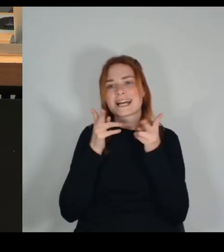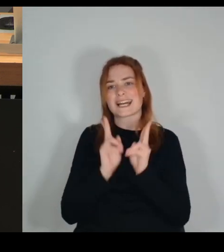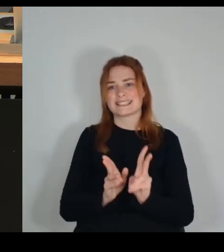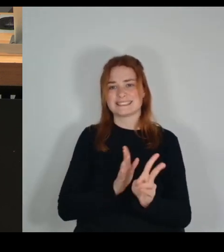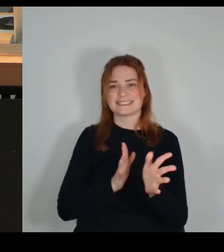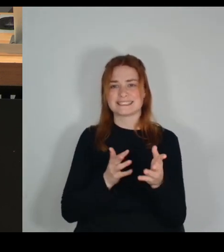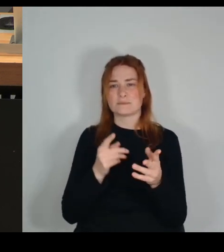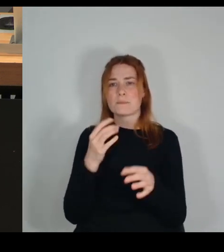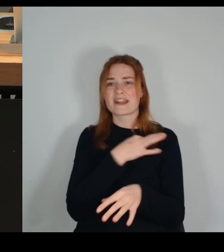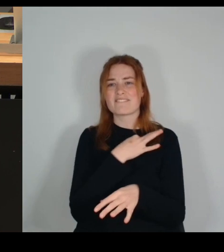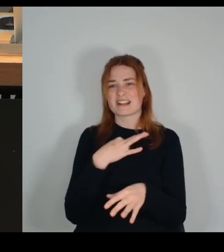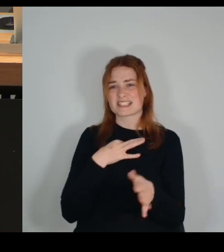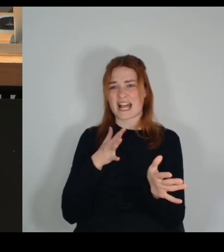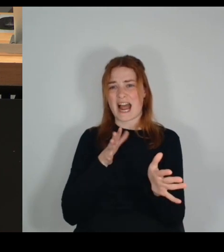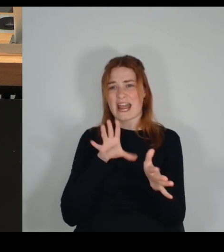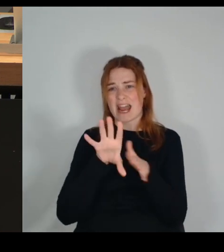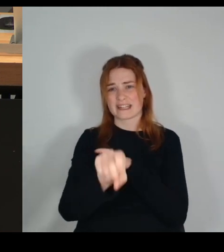Solche Eingriffe